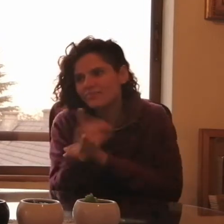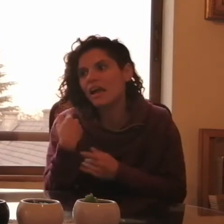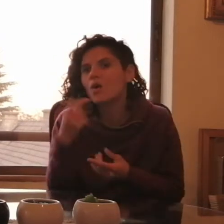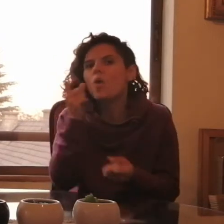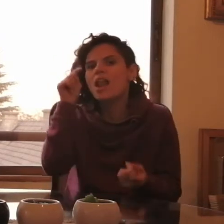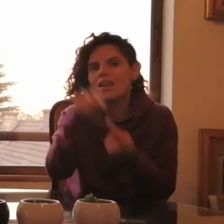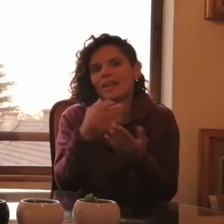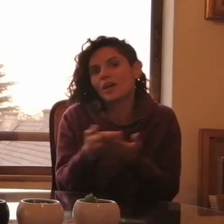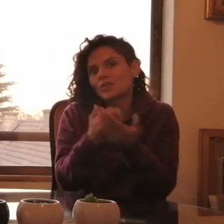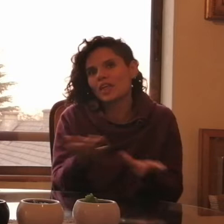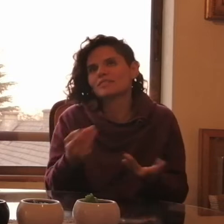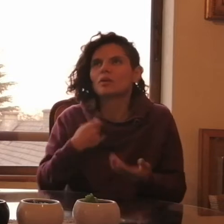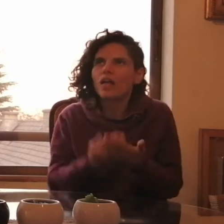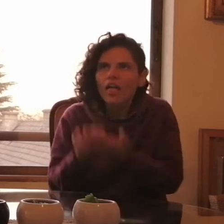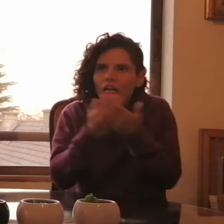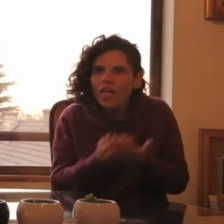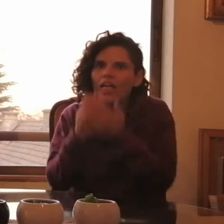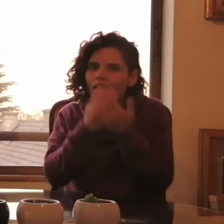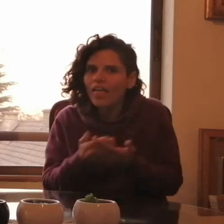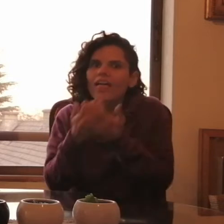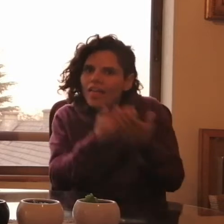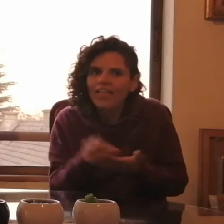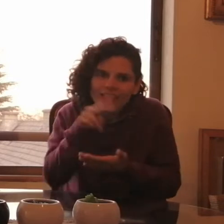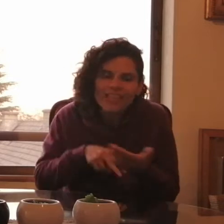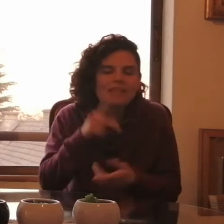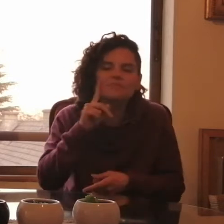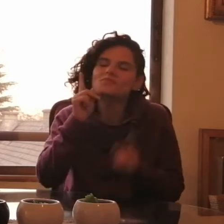a la universidad y uno estudiaharto y todo pero también se pasa muy entretenido, se conoce